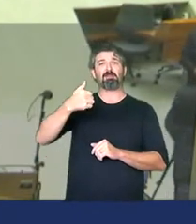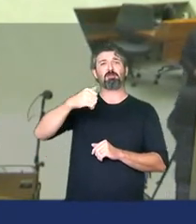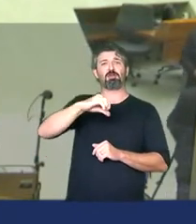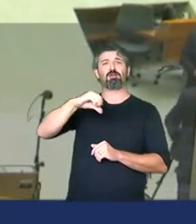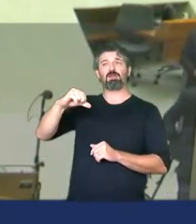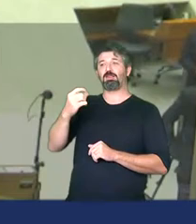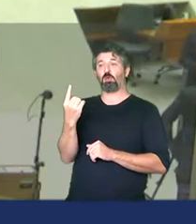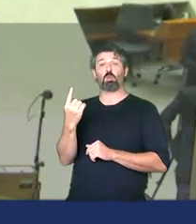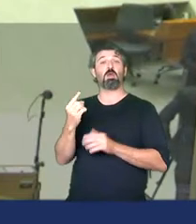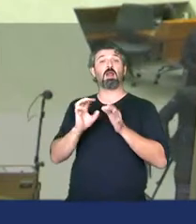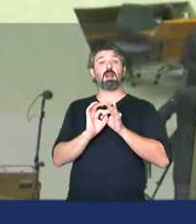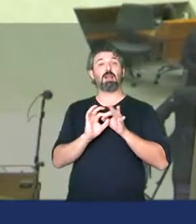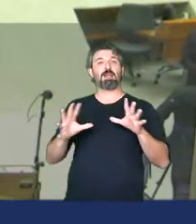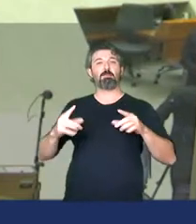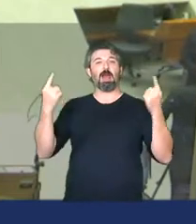ONTEM. O PROJETO DE LEI 442/91, QUE LEGALIZA... OS